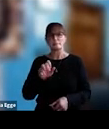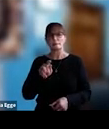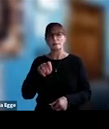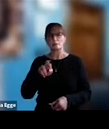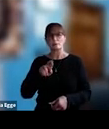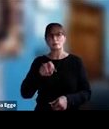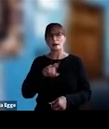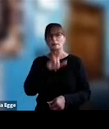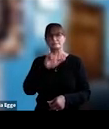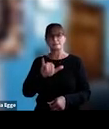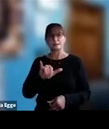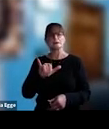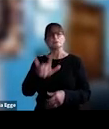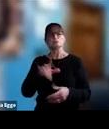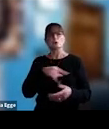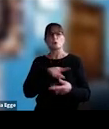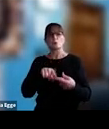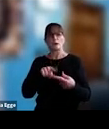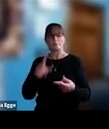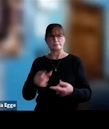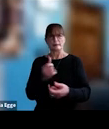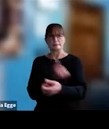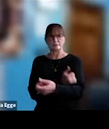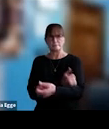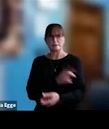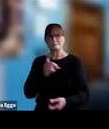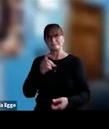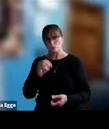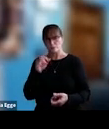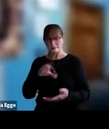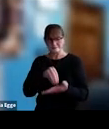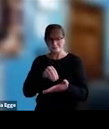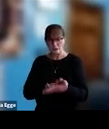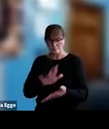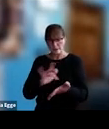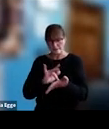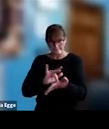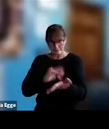Cuando hay un trastorno por consumo de sustancias documentado en las pruebas médicas,